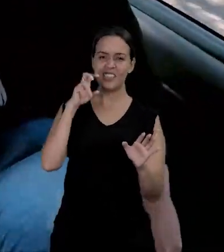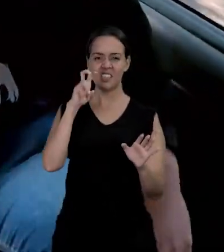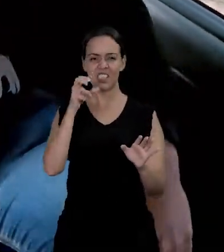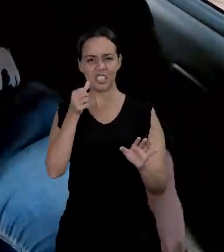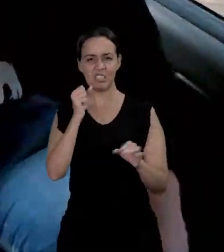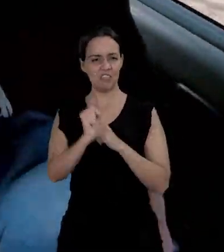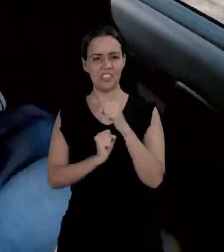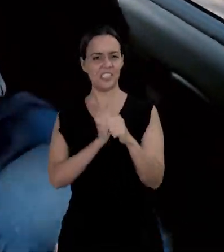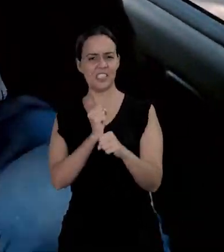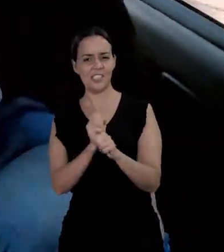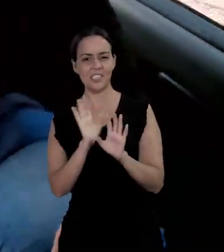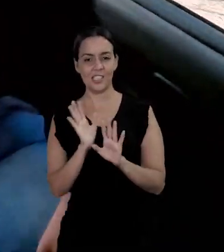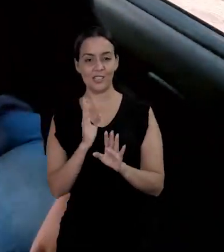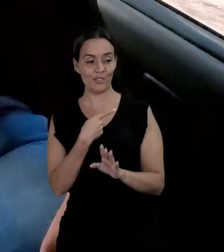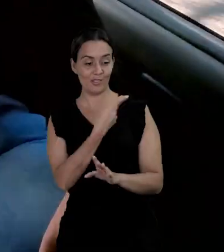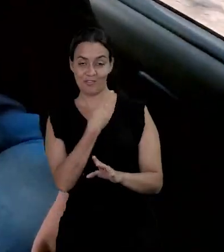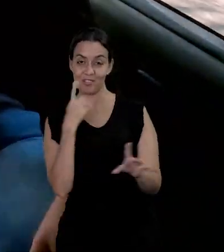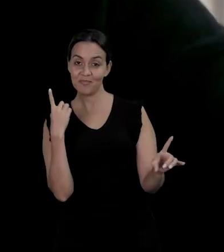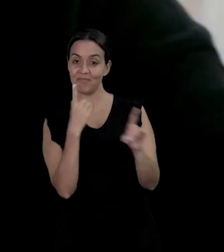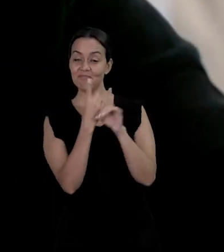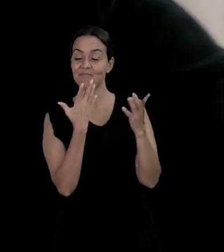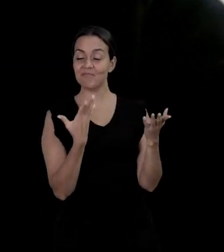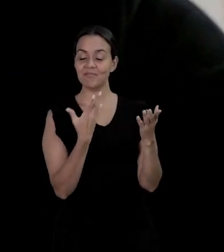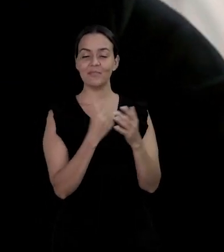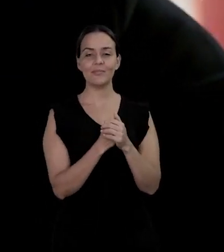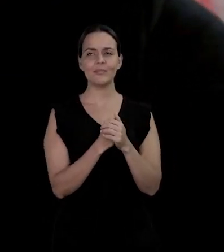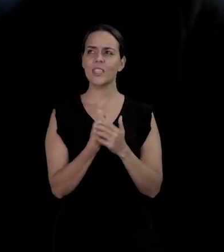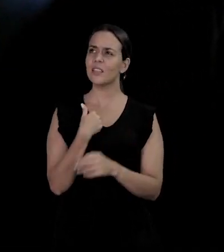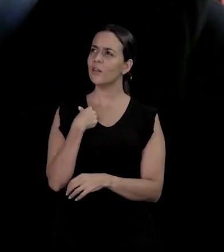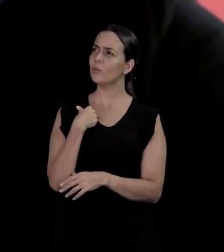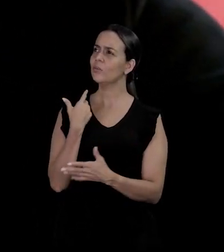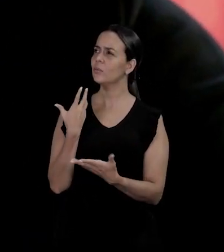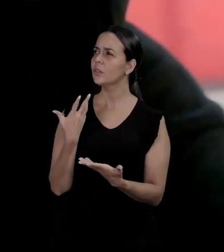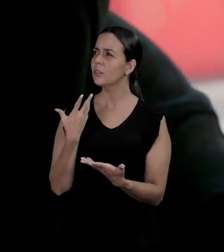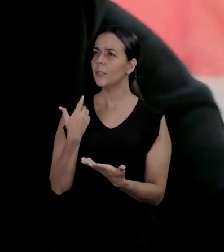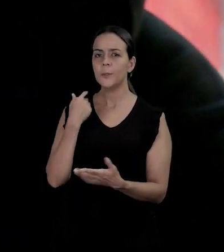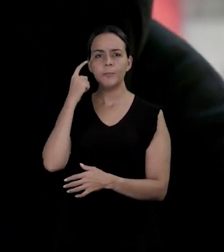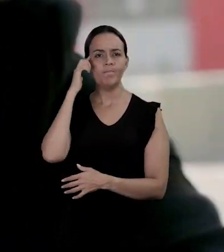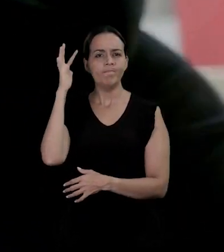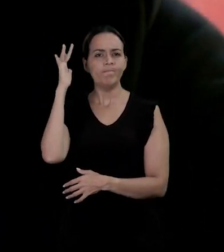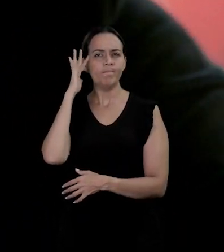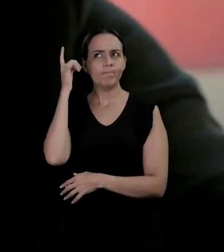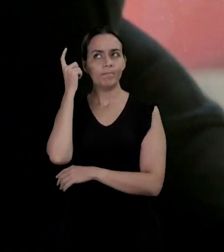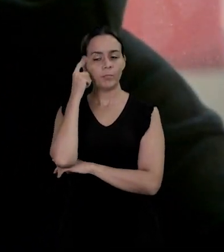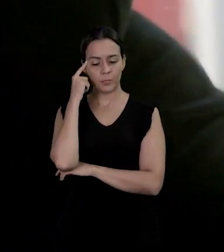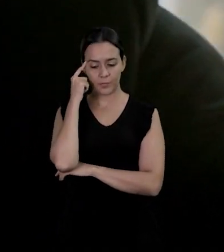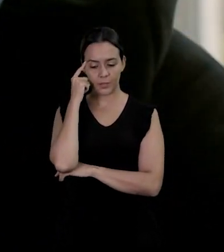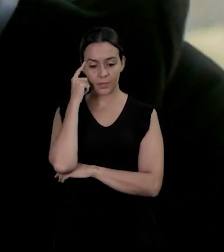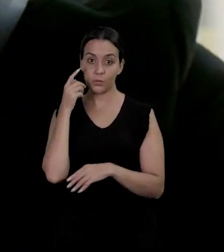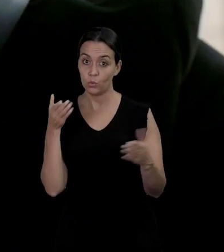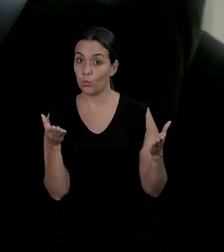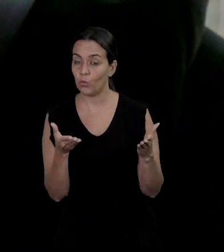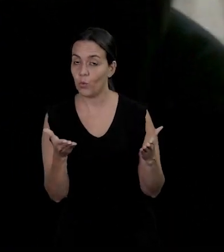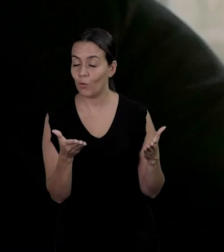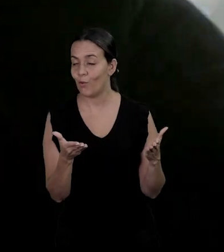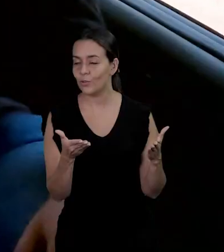uns cinco, seis anos, se não me falha a memória. E aí eu... Assim, o que eu fiquei pensando para esse dia,